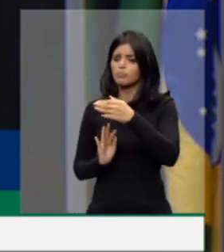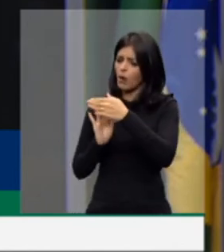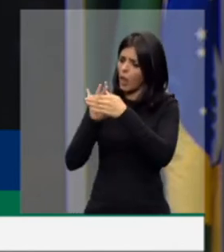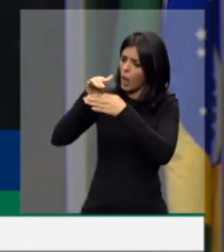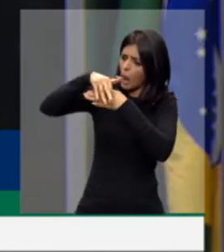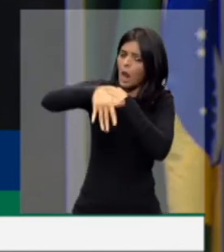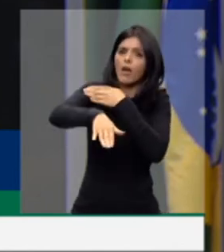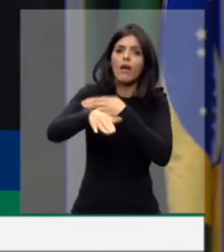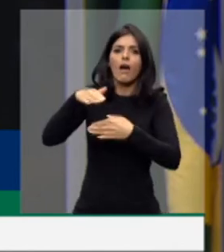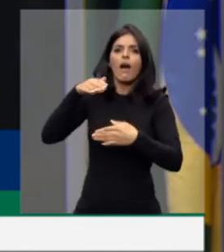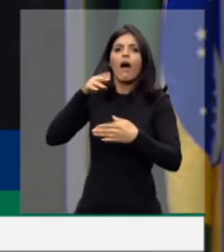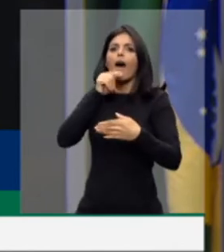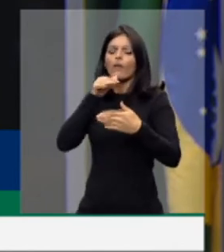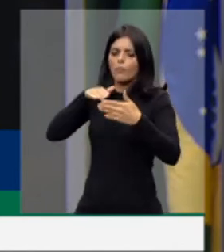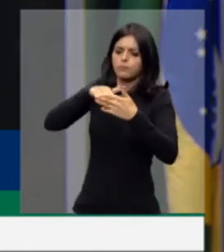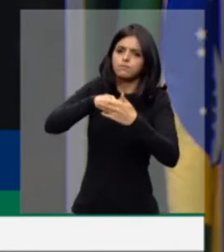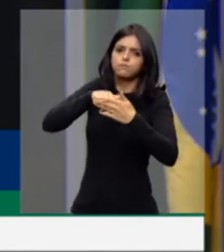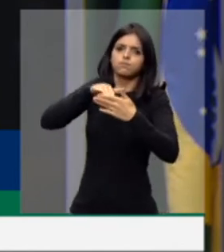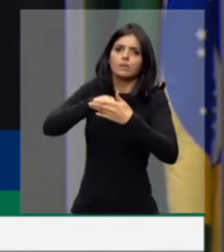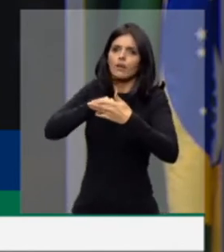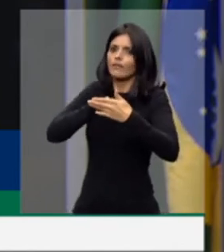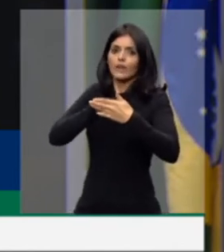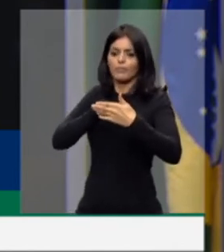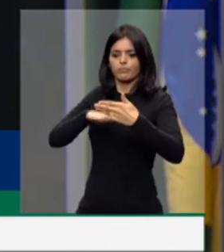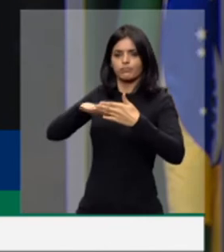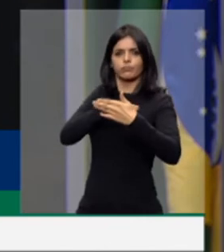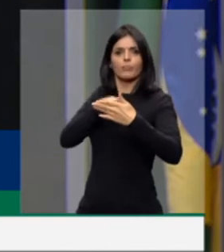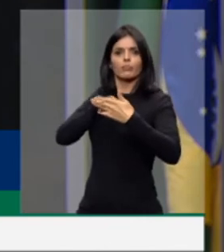IRECÊNA BAHIA, QUE SERÁ MUITO BENEFICIADO NO MOMENTO QUE CONSEGUIR MUDAR ESSA MATRIZ ENERGÉTICA, O